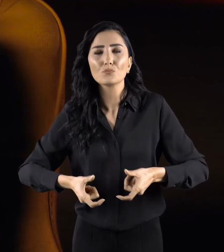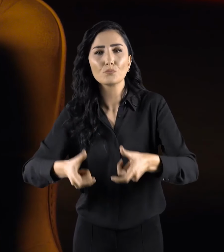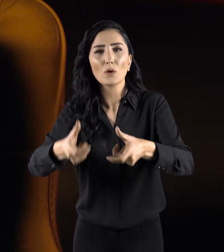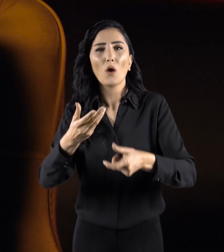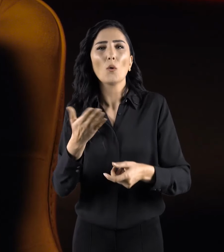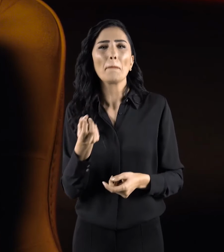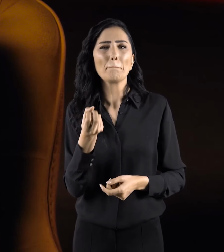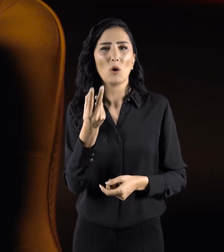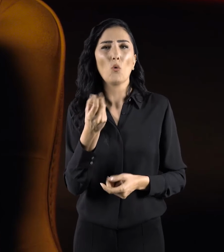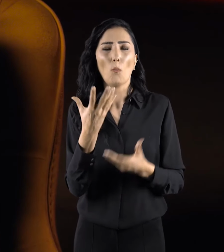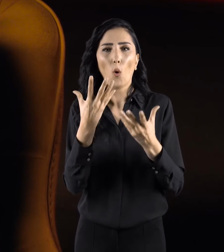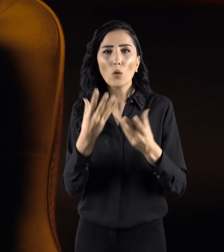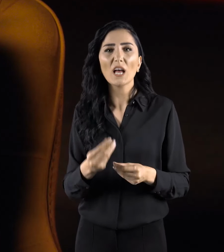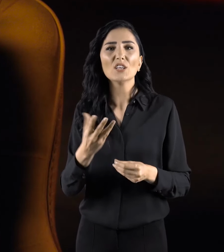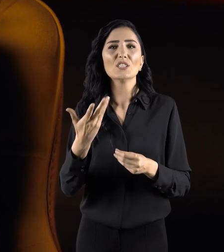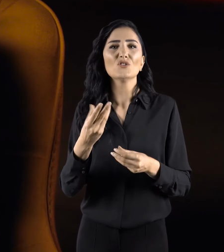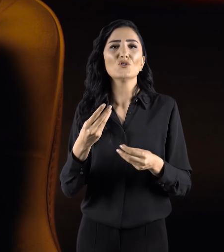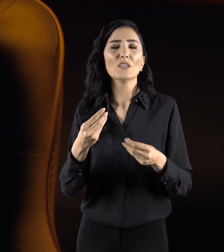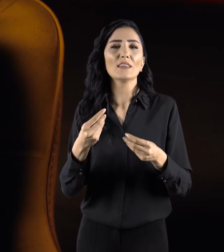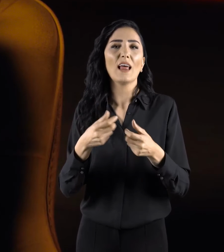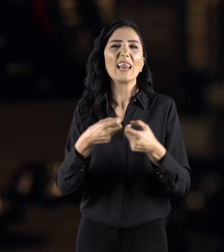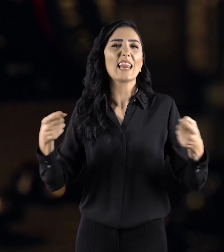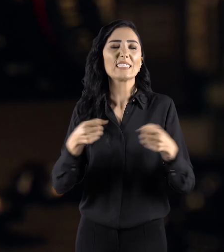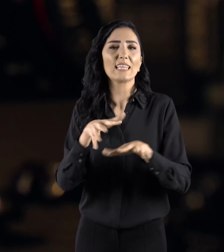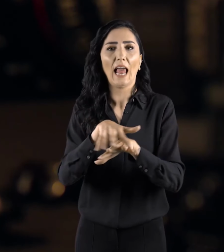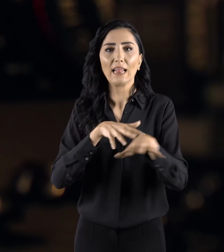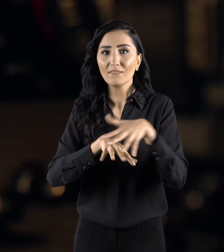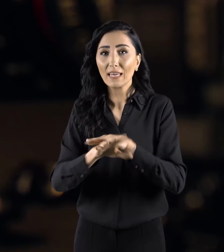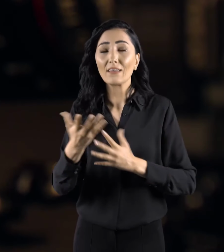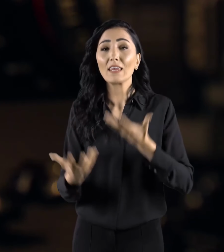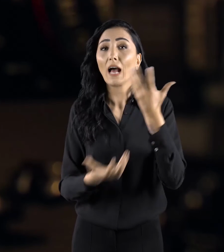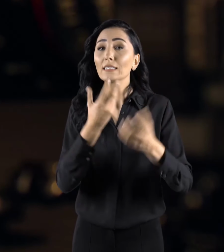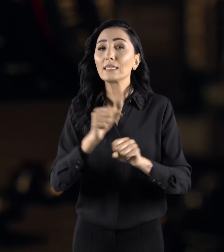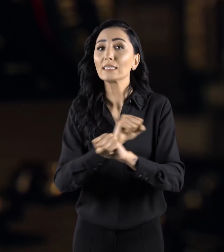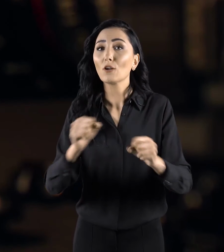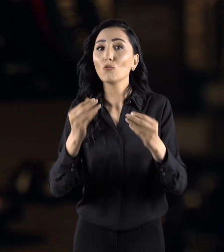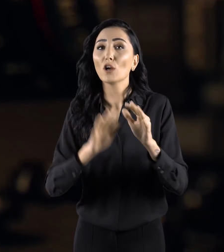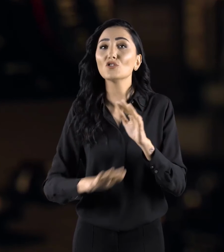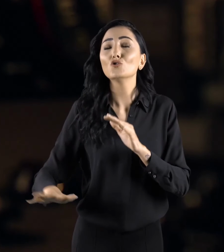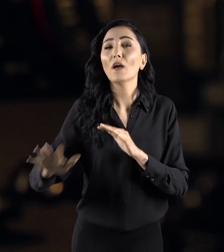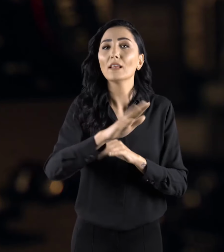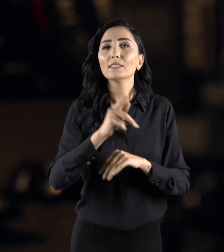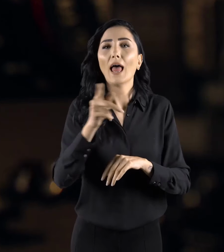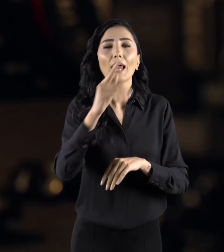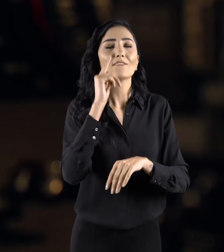bulunabileceği için lastik eldiven kullanın. Ve yangından etkilenen çevrenizdeki her vatandaşa destek olun.